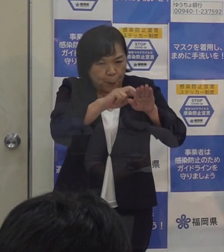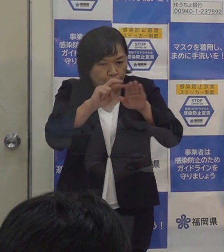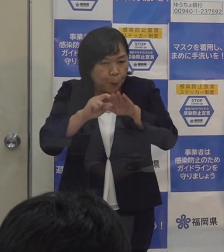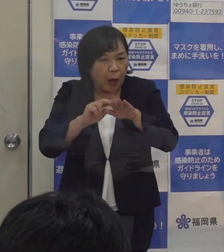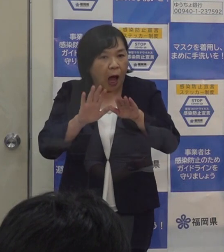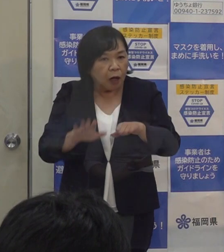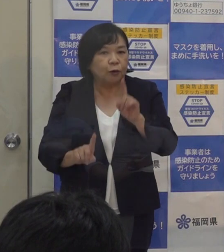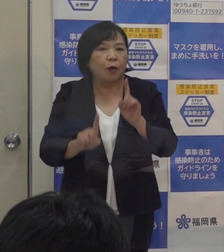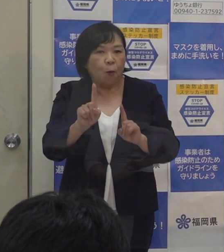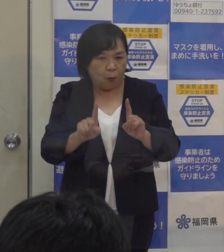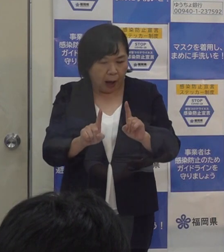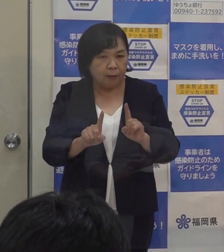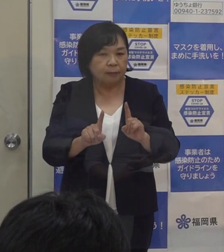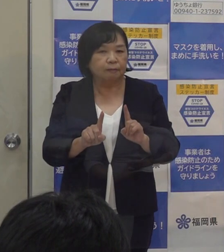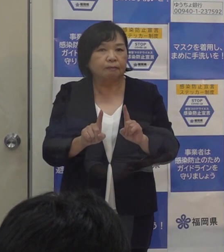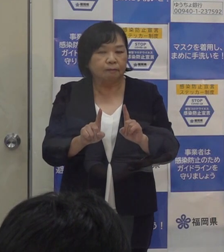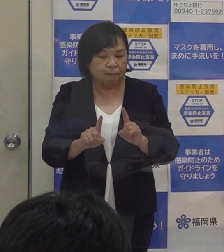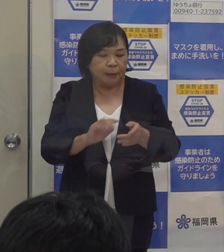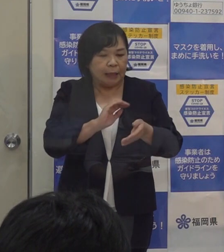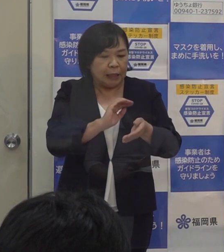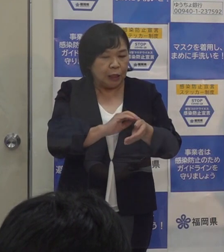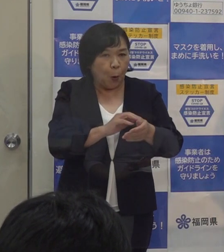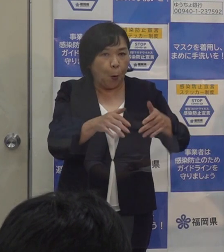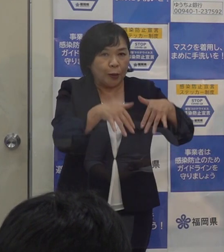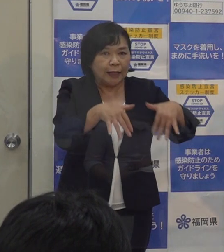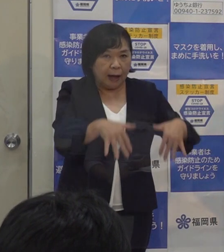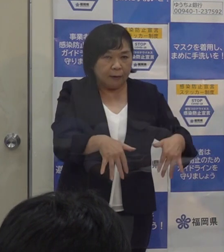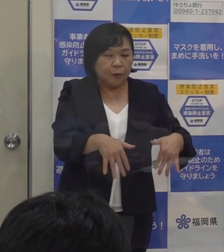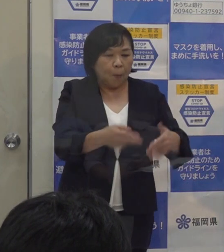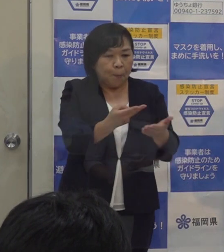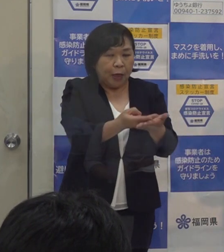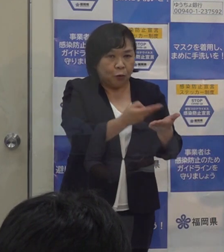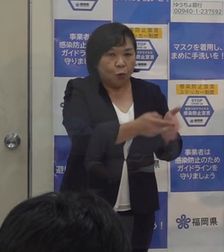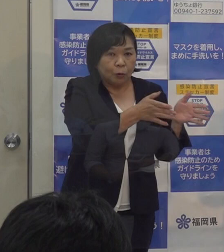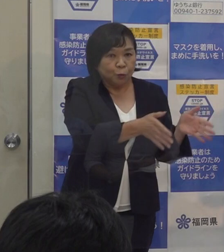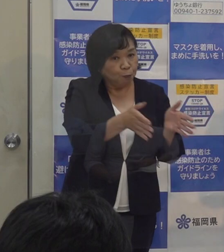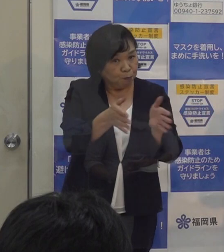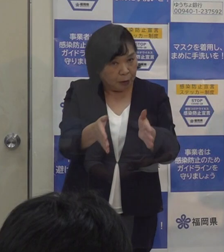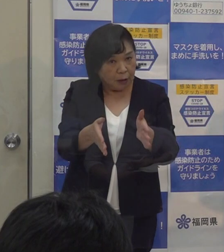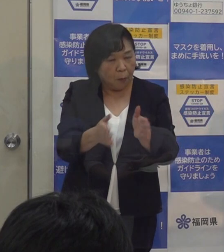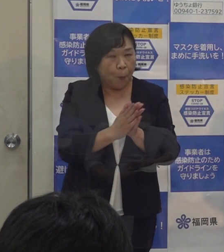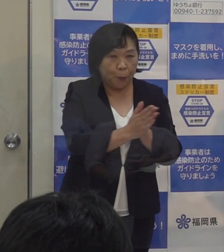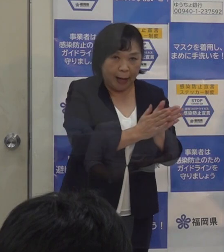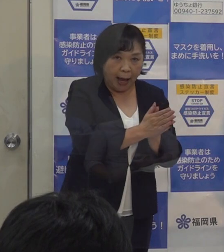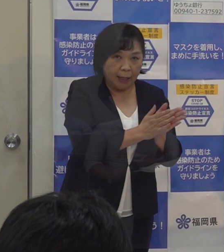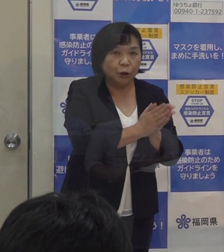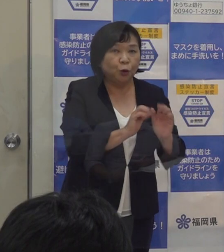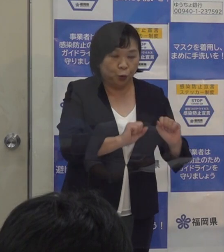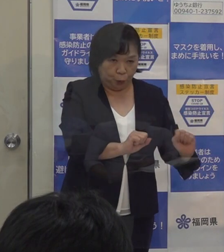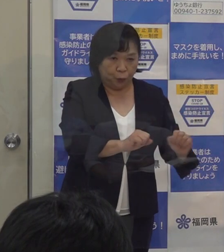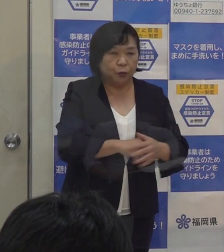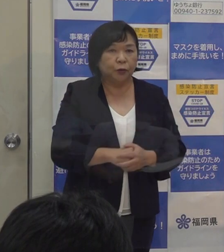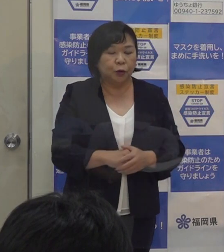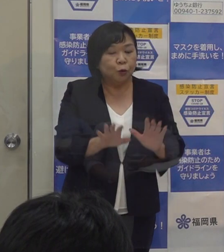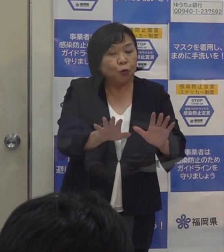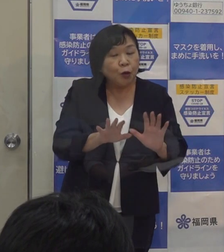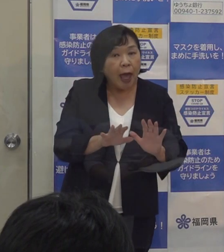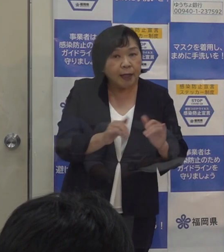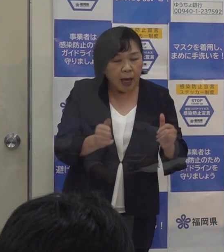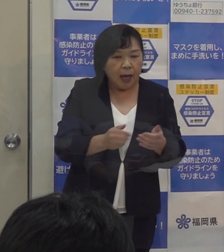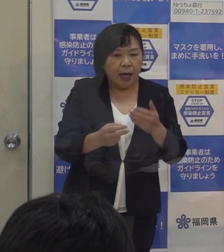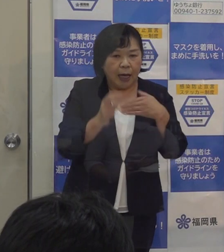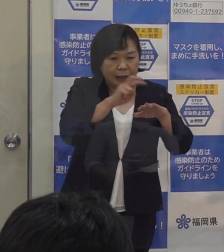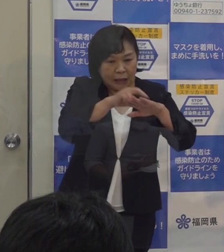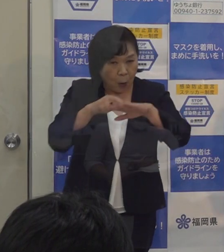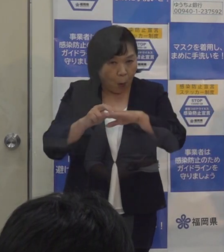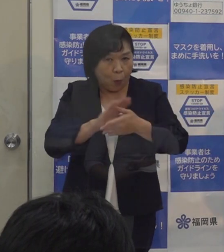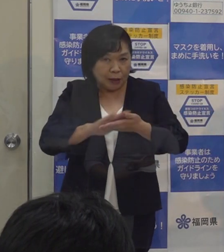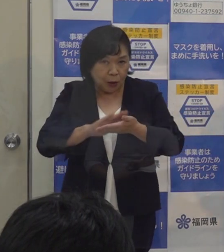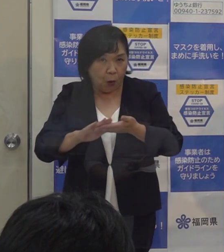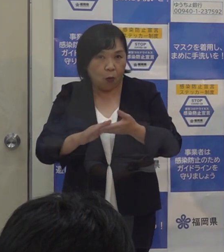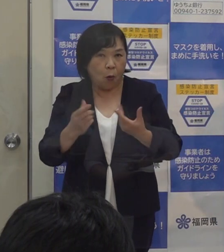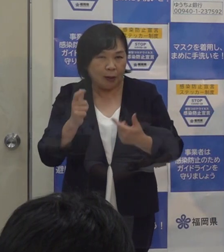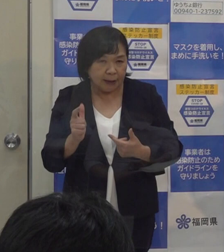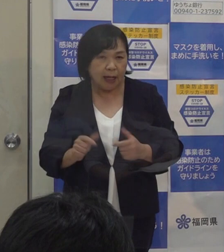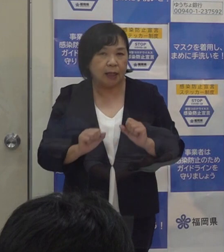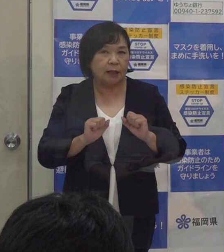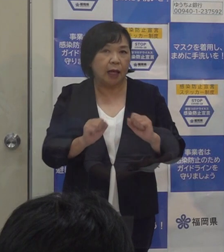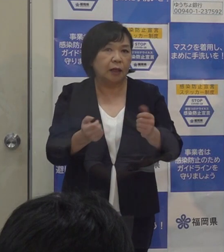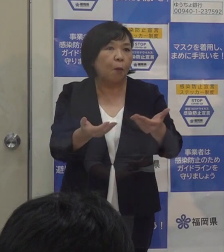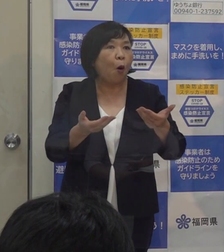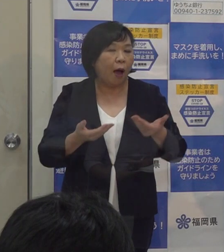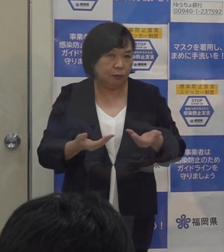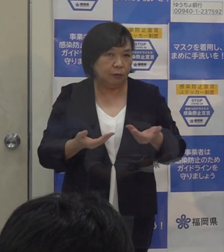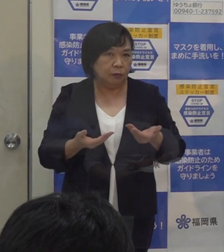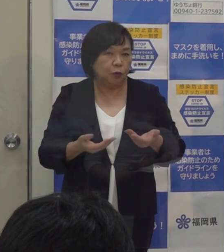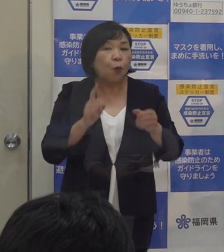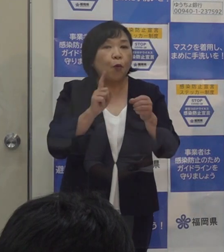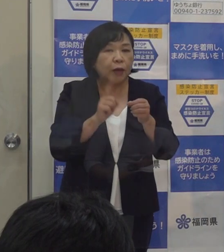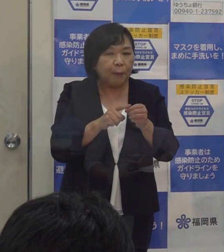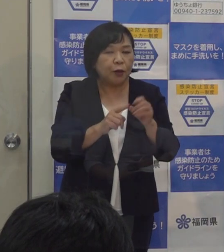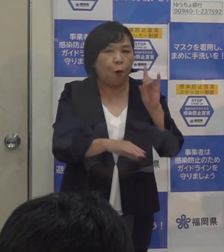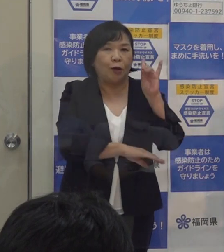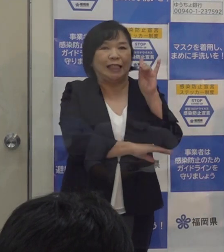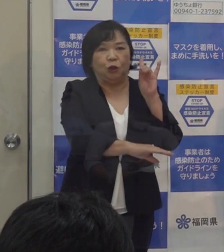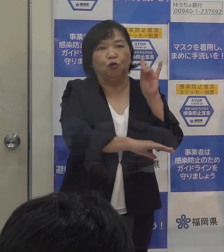これを確保するために医療機関側で病床等の準備をしていただいて 受入と治療体制をしっかり準備をしていただくための指標です